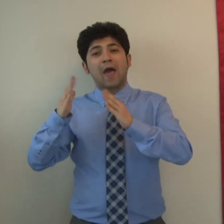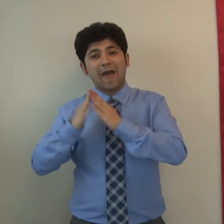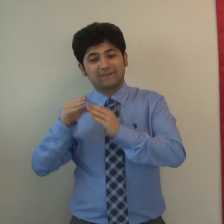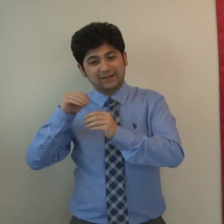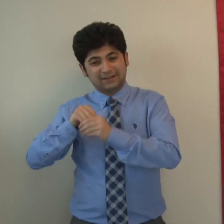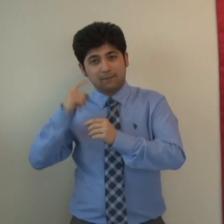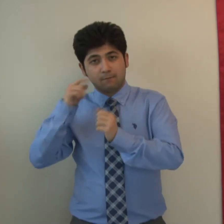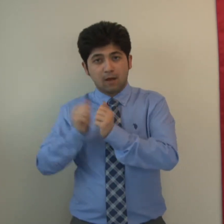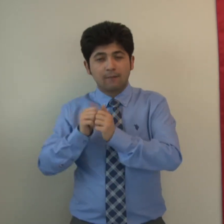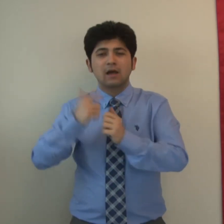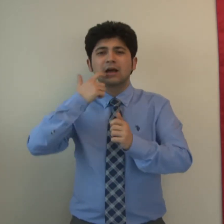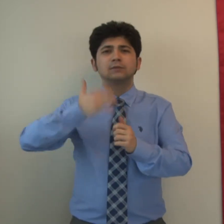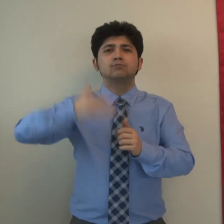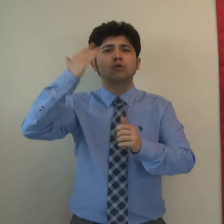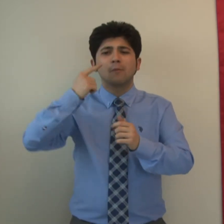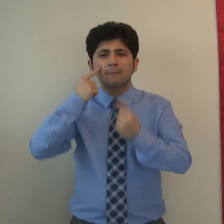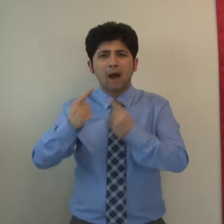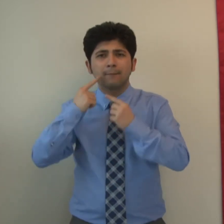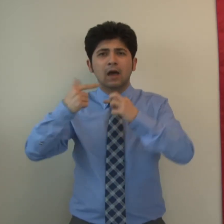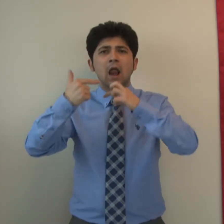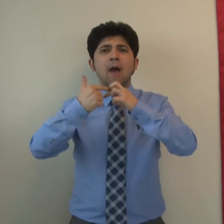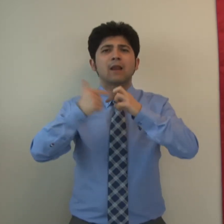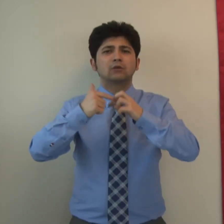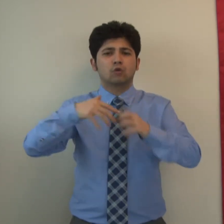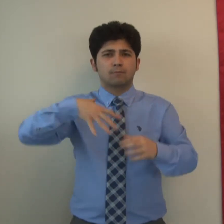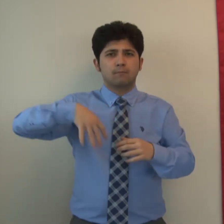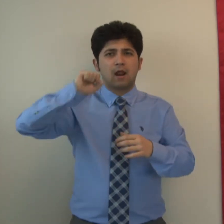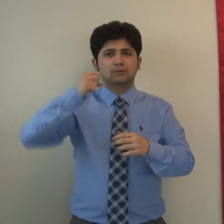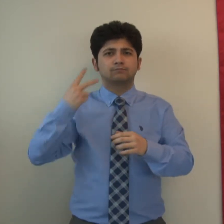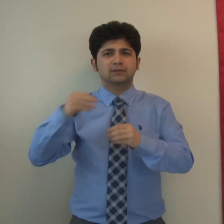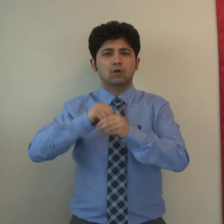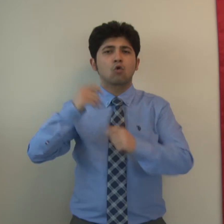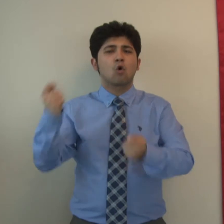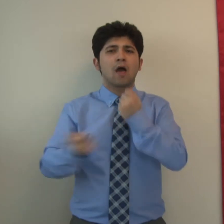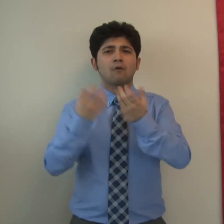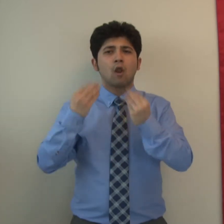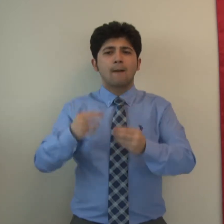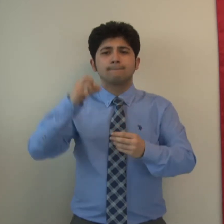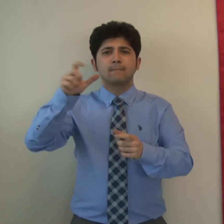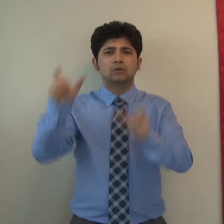Huzurevi Yaşlı Bakım Rehabilitasyon Merkezlerinde görevli personel